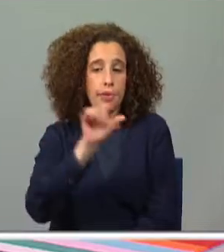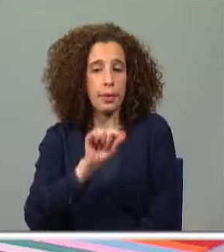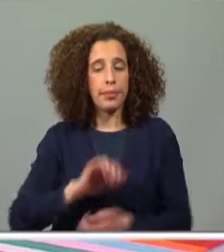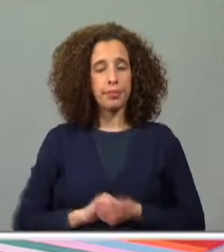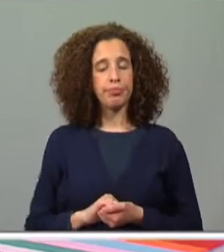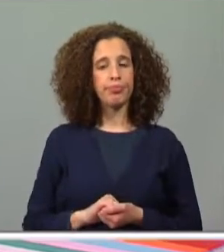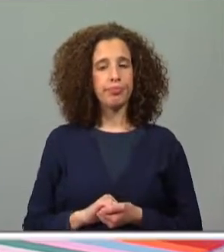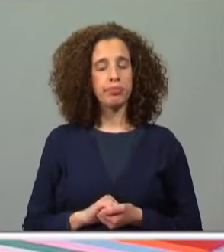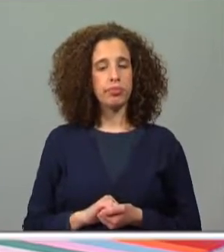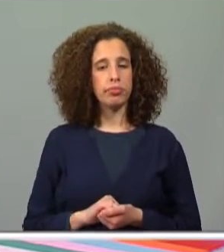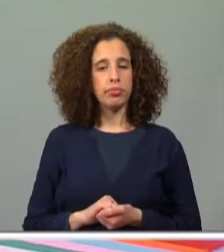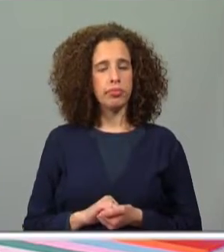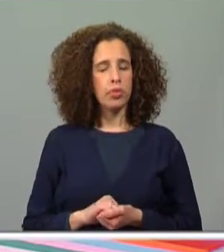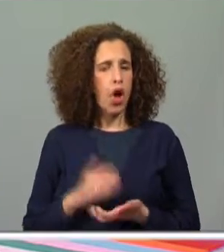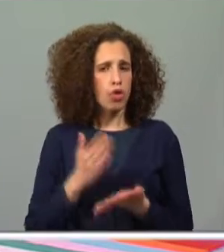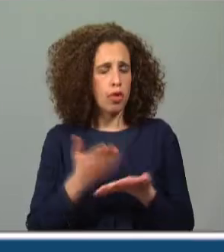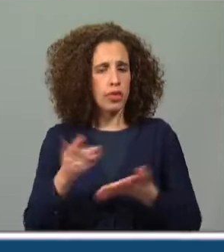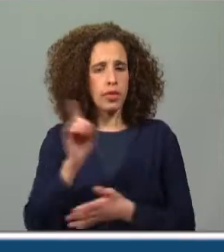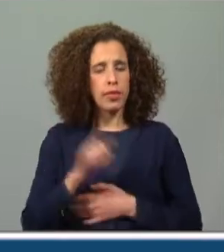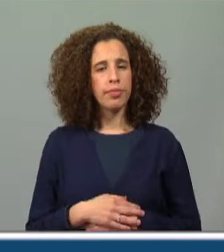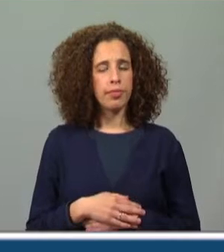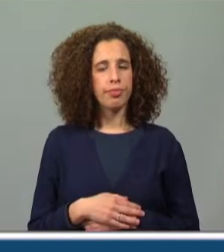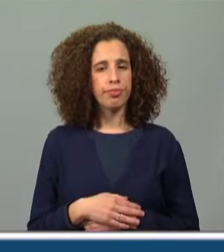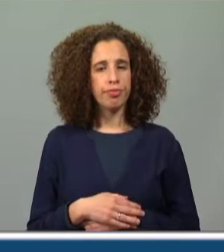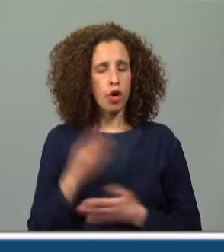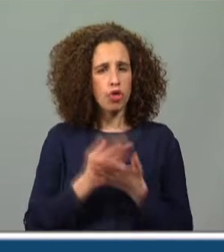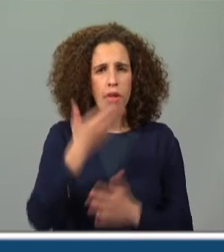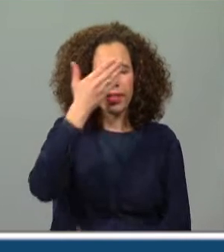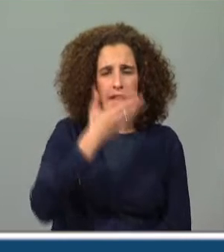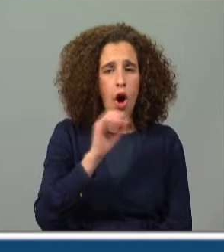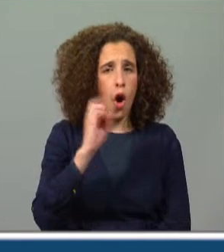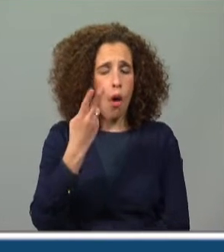não ficou simplesmente nisso portanto não foi só naquele dia naqueles dias não 它不僅止於此那些日子不只是那一天